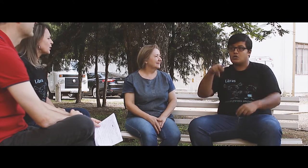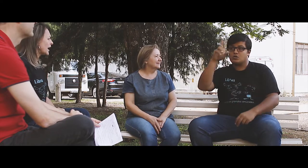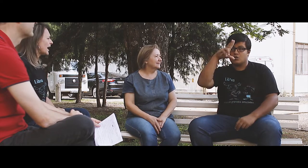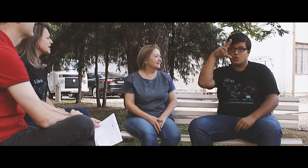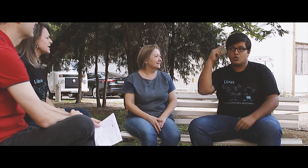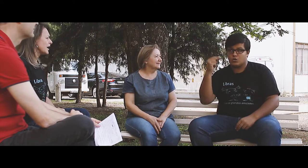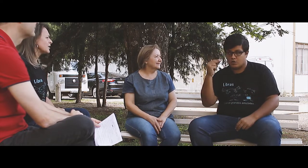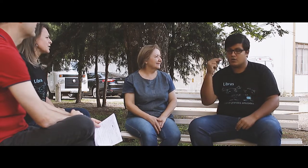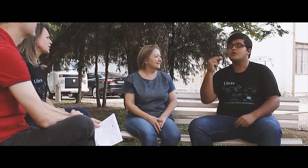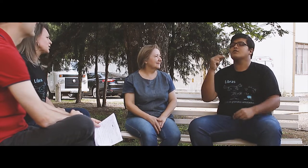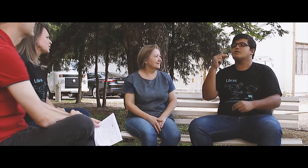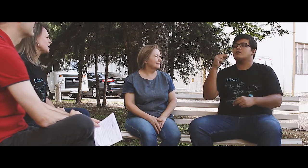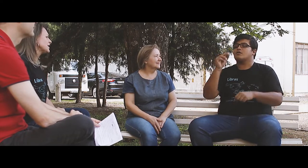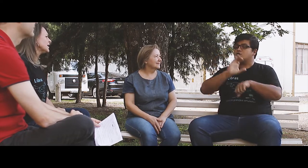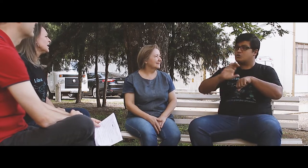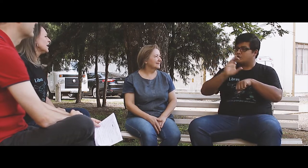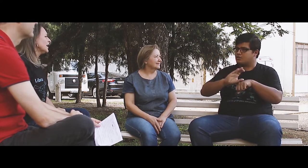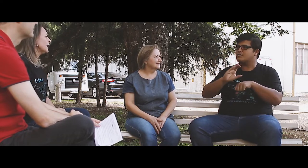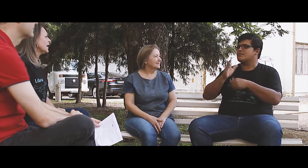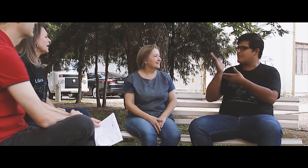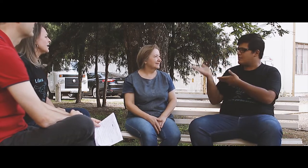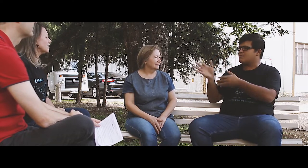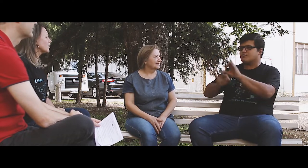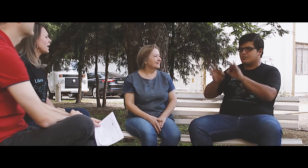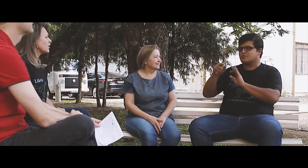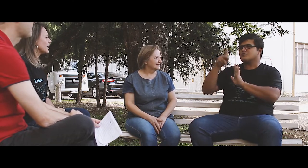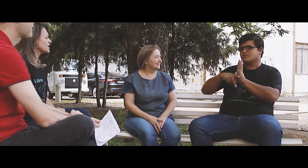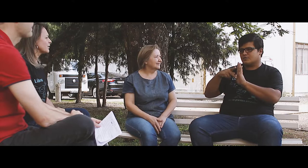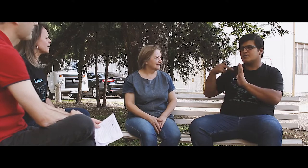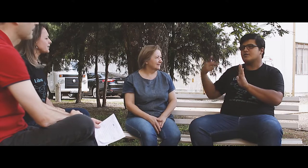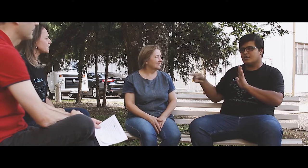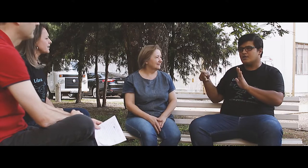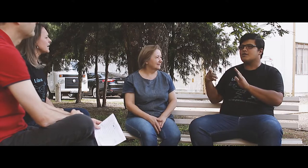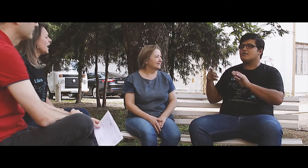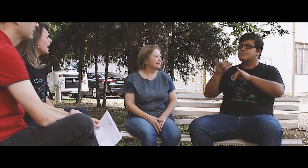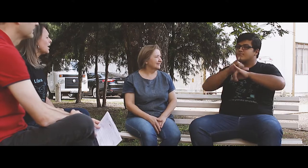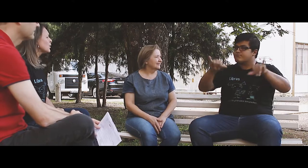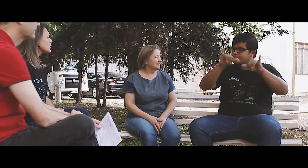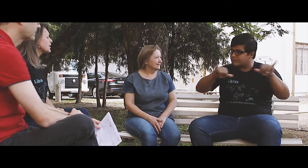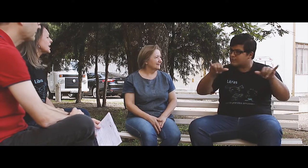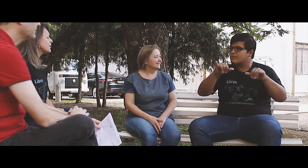Cas onde as pessoas podem se informar com relação ao curso de Libras,